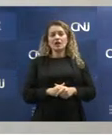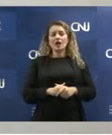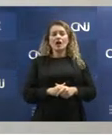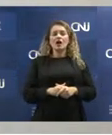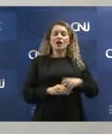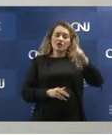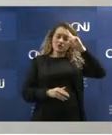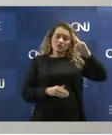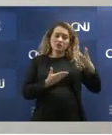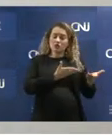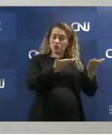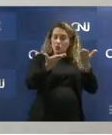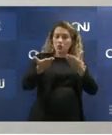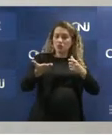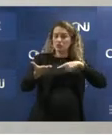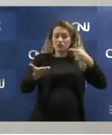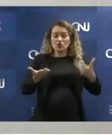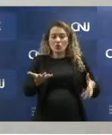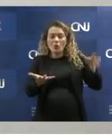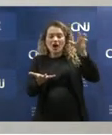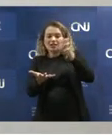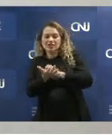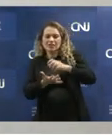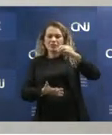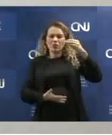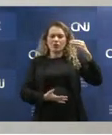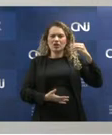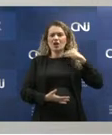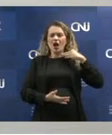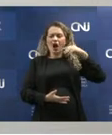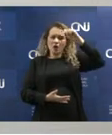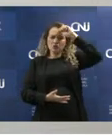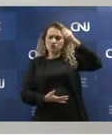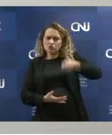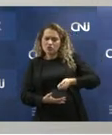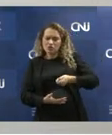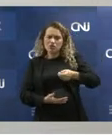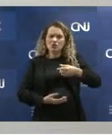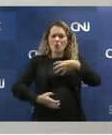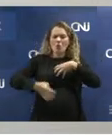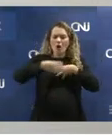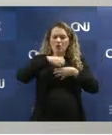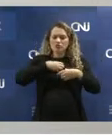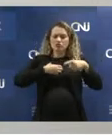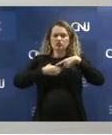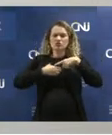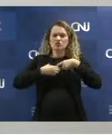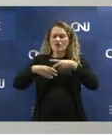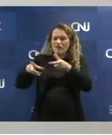Não há como se atribuir ao magistrado uma atitude de uma atitude desejosa, quanto mais podemos verificar nos autos